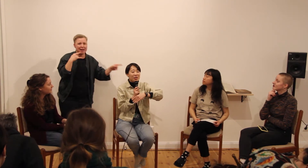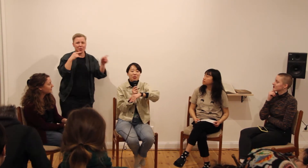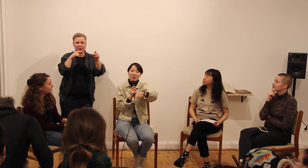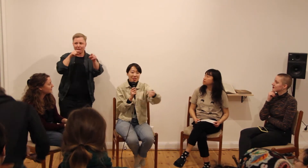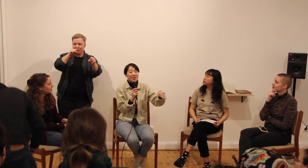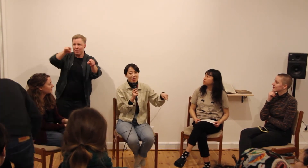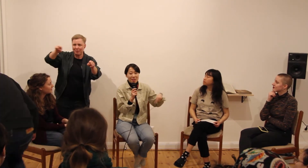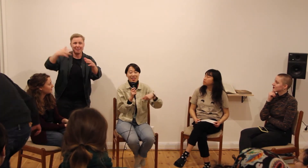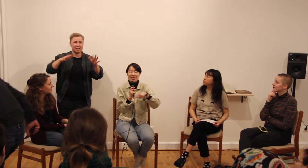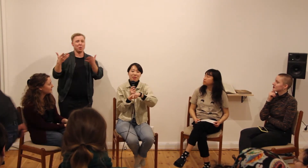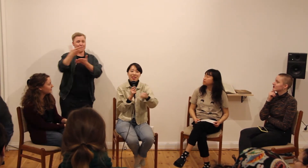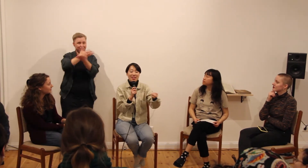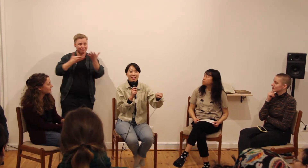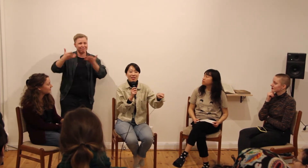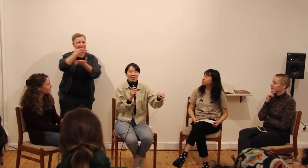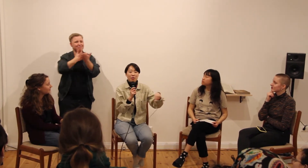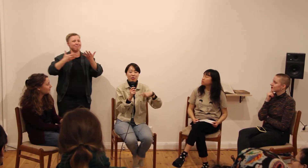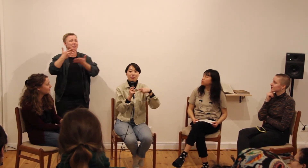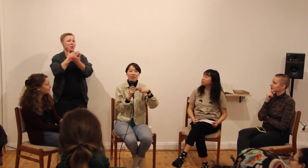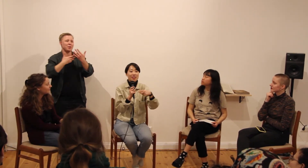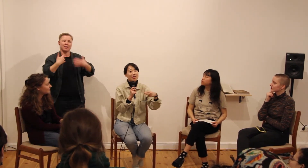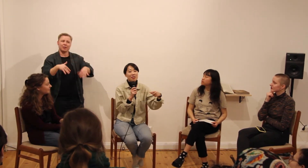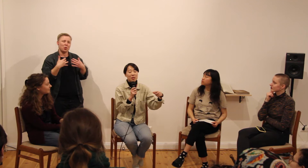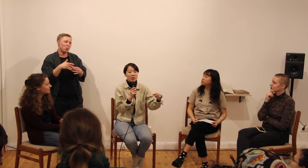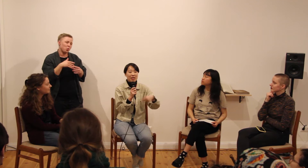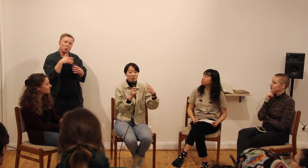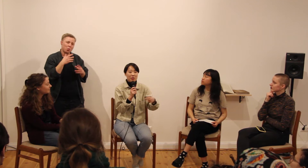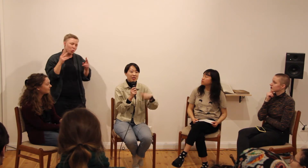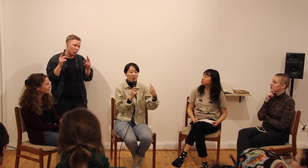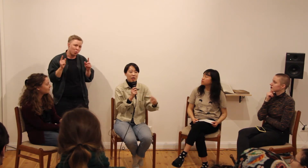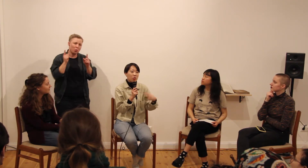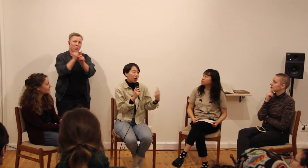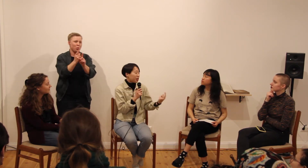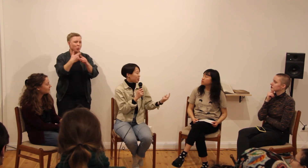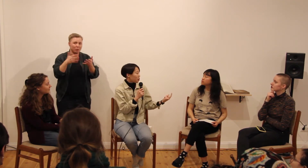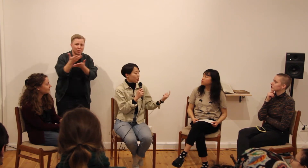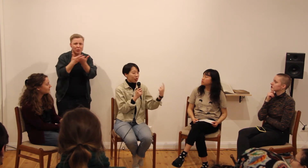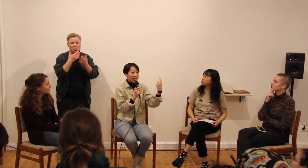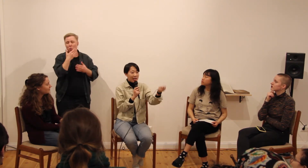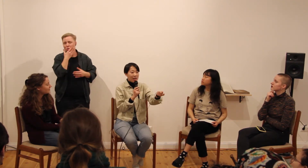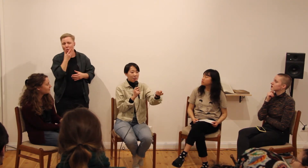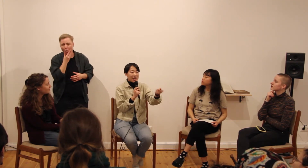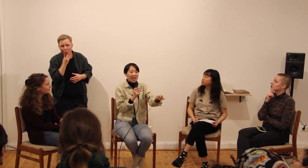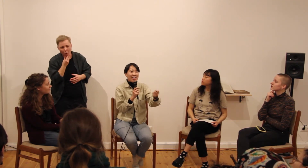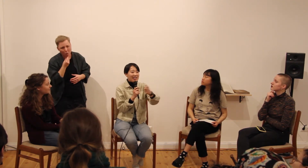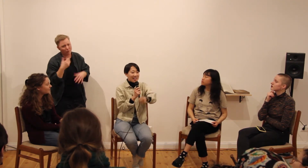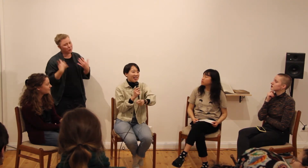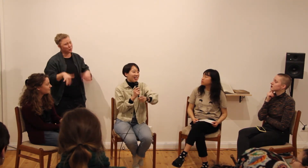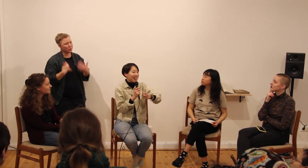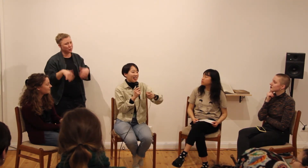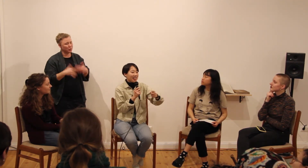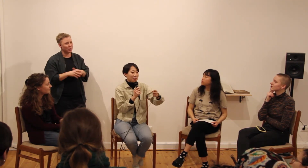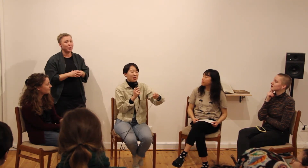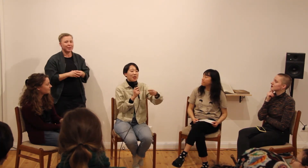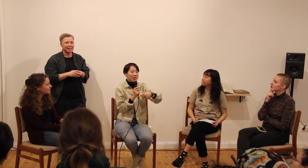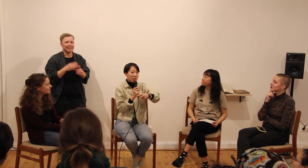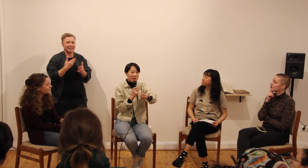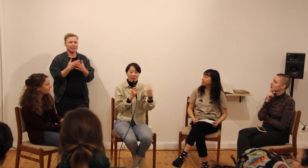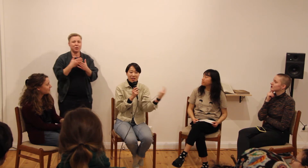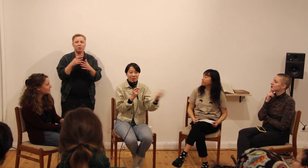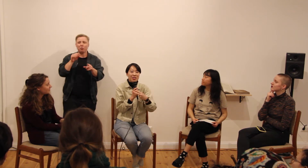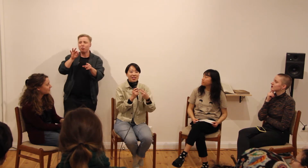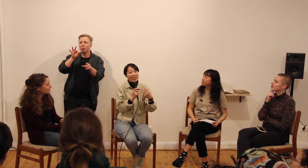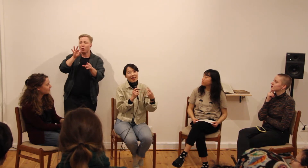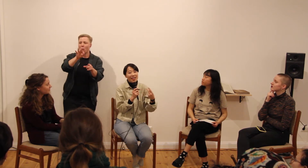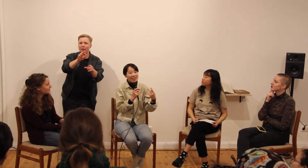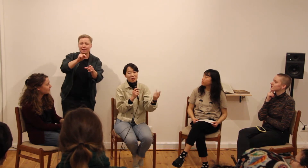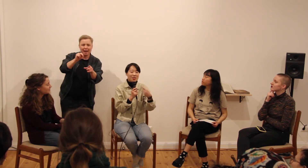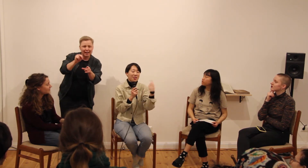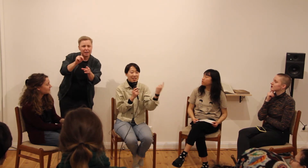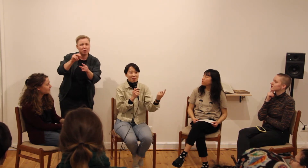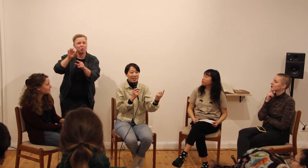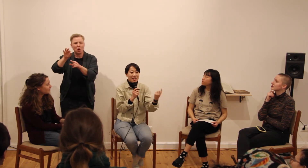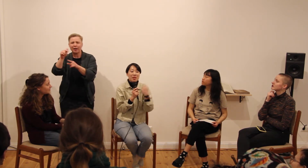Es war ein sehr schönes Meeting, weil ich ihnen CODA vorstellen konnte.